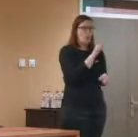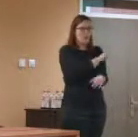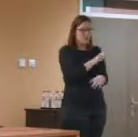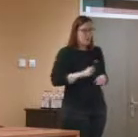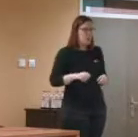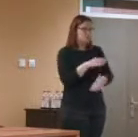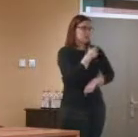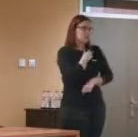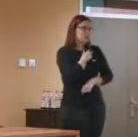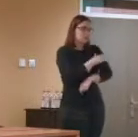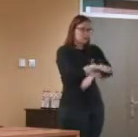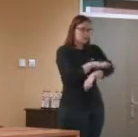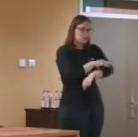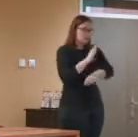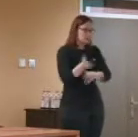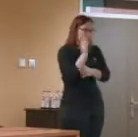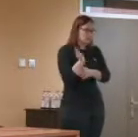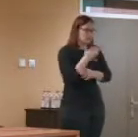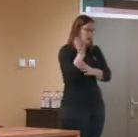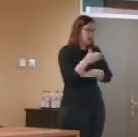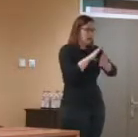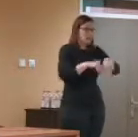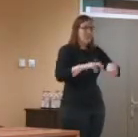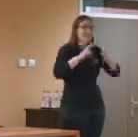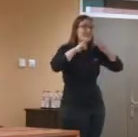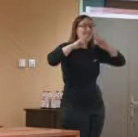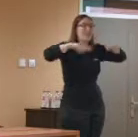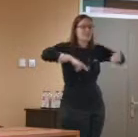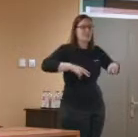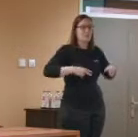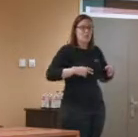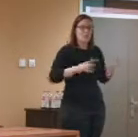Al final es que el propio testimonio claro para que le acusaran acaba cambiando la versión...